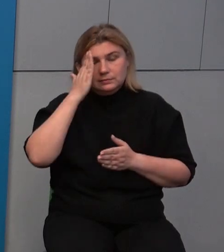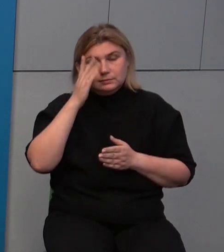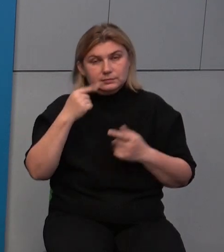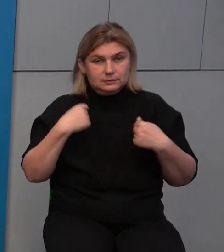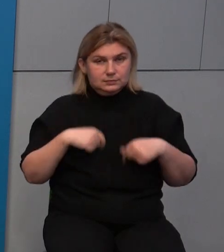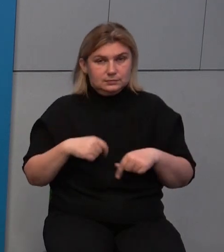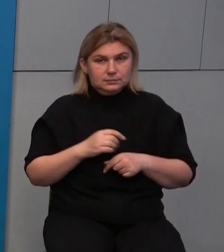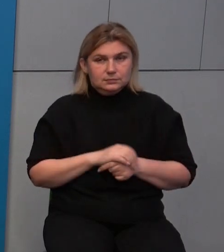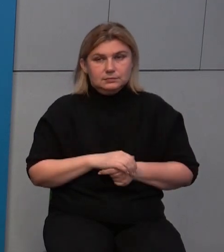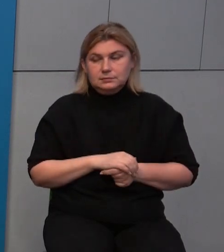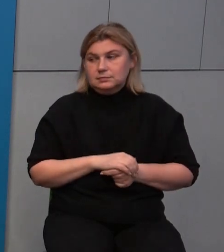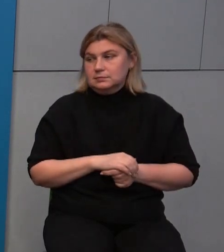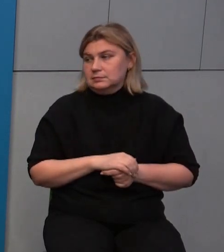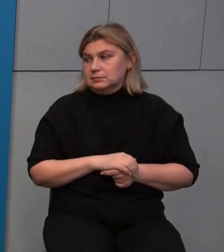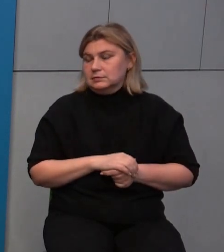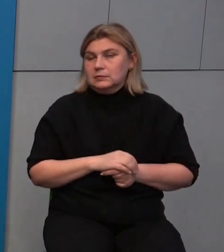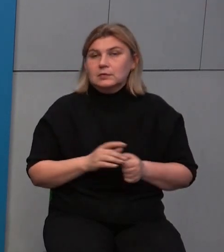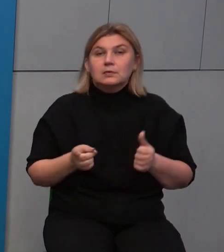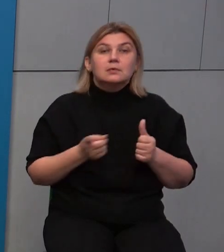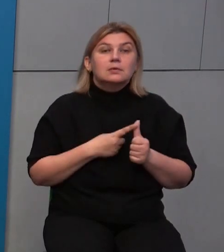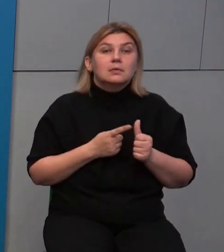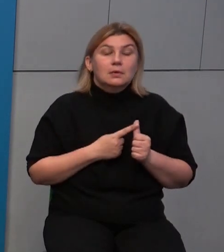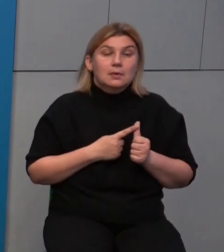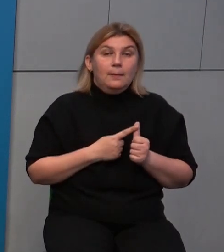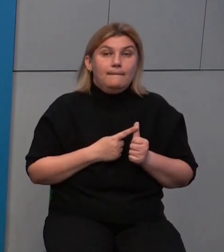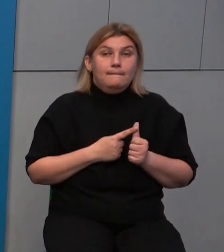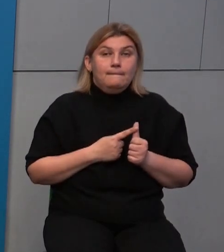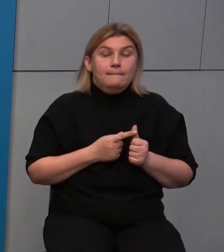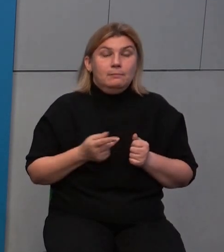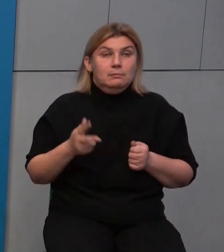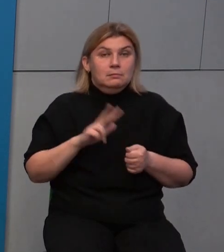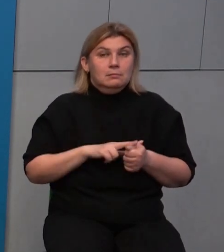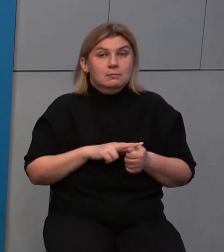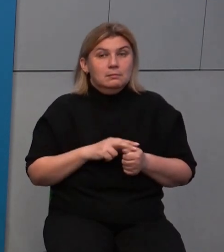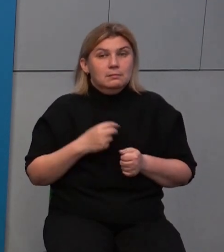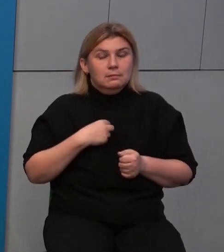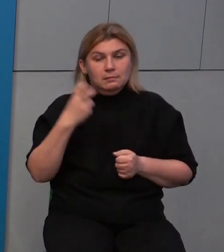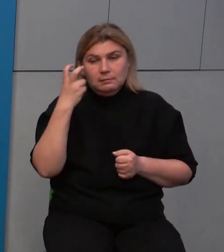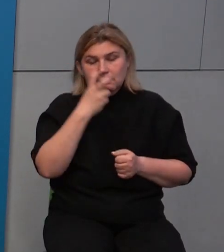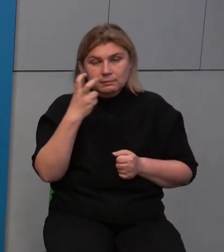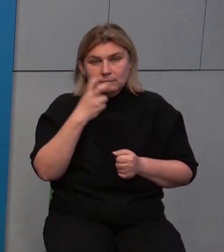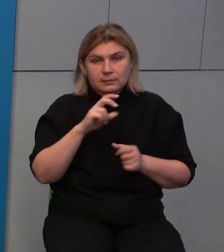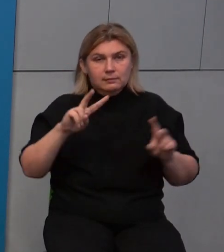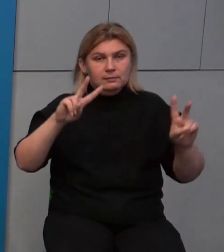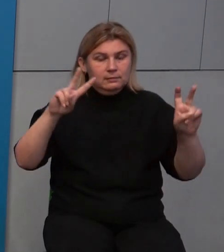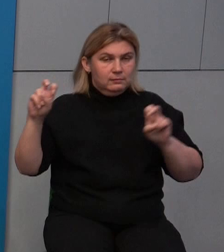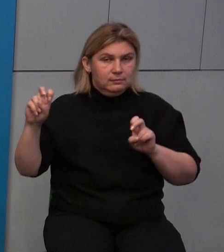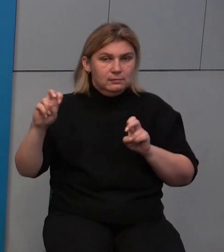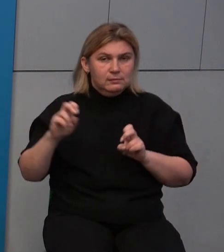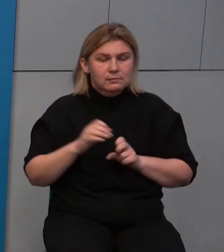I tutaj pierwsza rzecz, która mnie dosyć zainteresowała, to jest sam tytuł